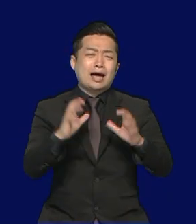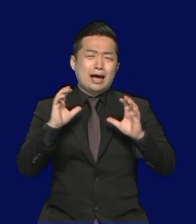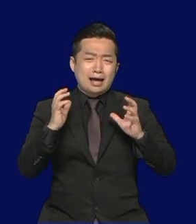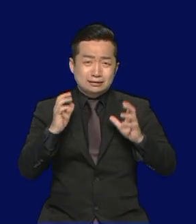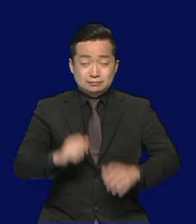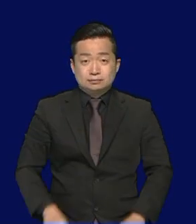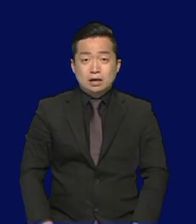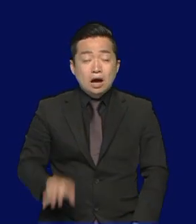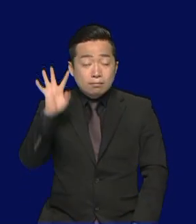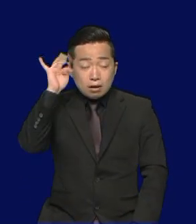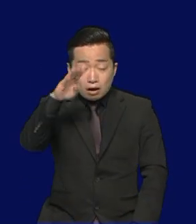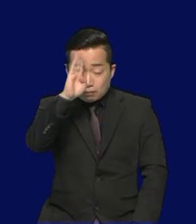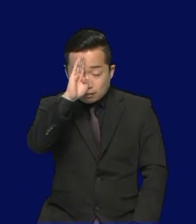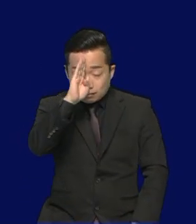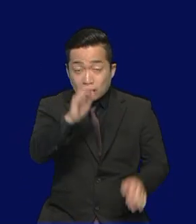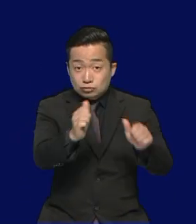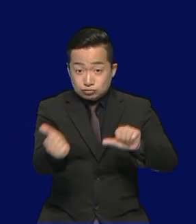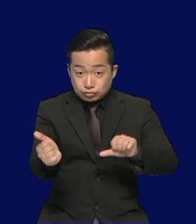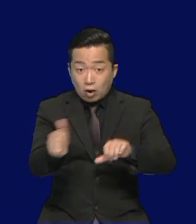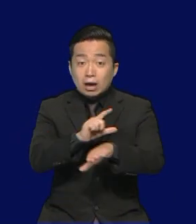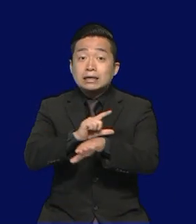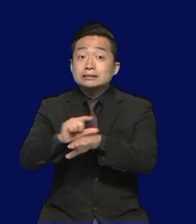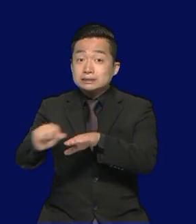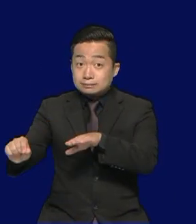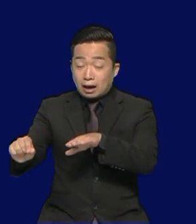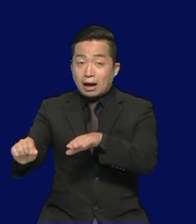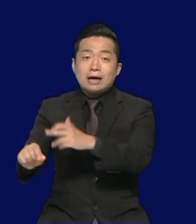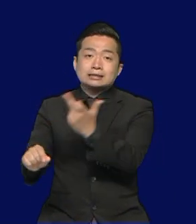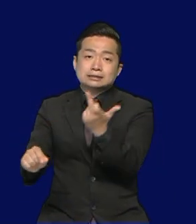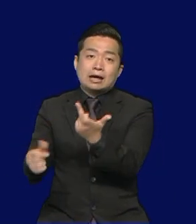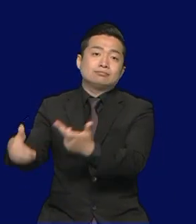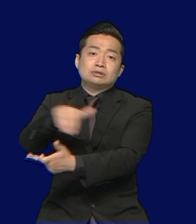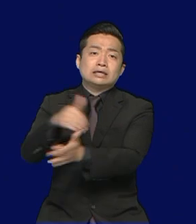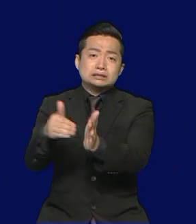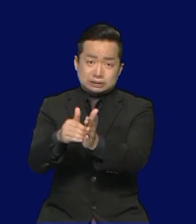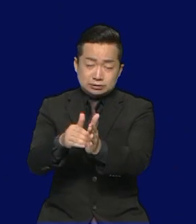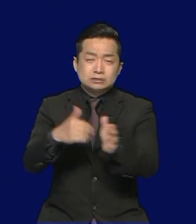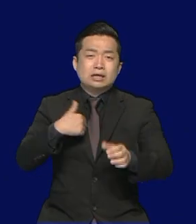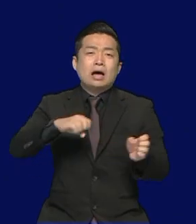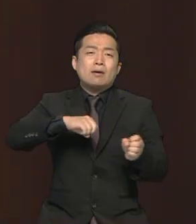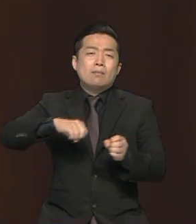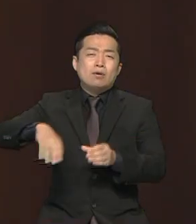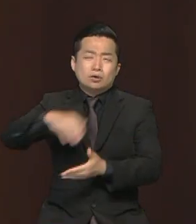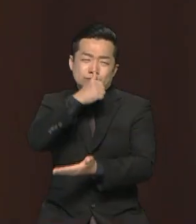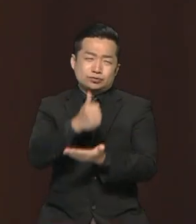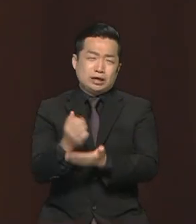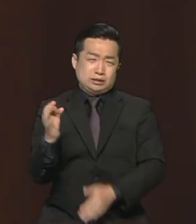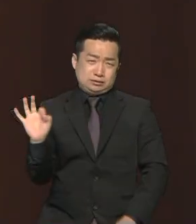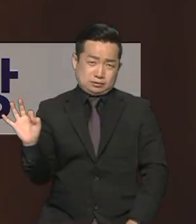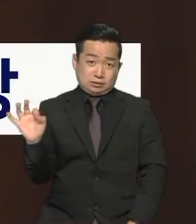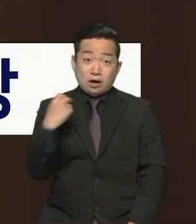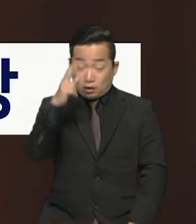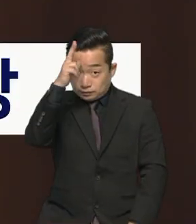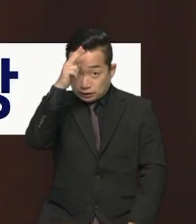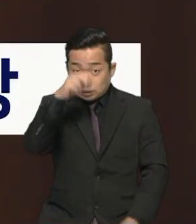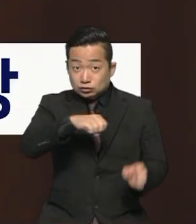아이가 며칠간 앓다 사망했고 지방의 선산에 묻었다며 유기 혐의를 인정했습니다. 하지만 검찰이 사체유기죄의 공소시효